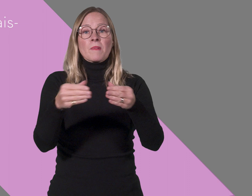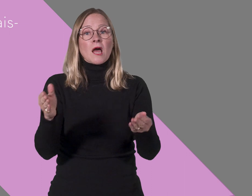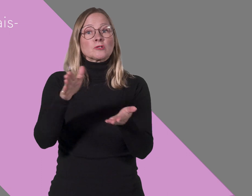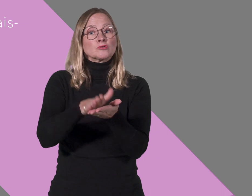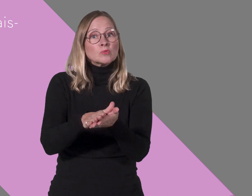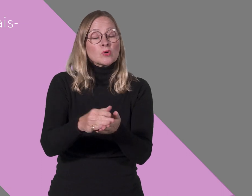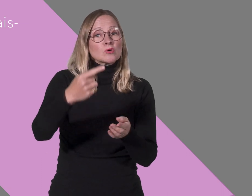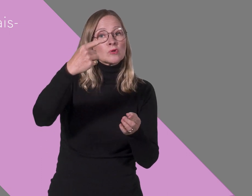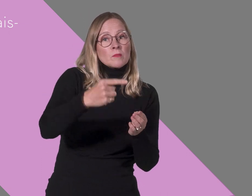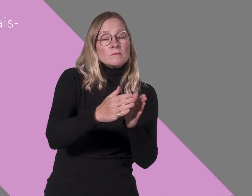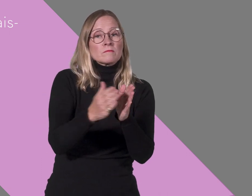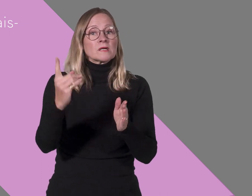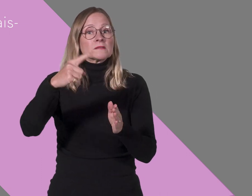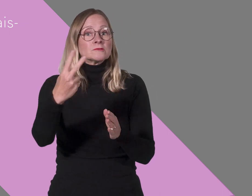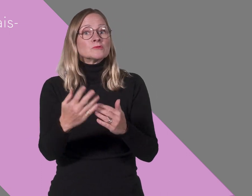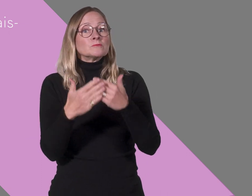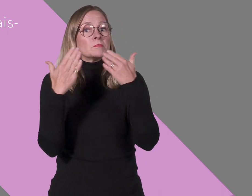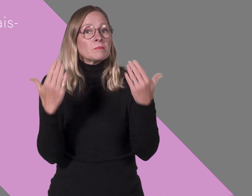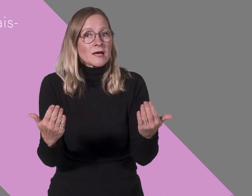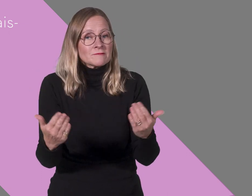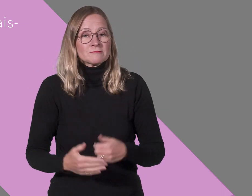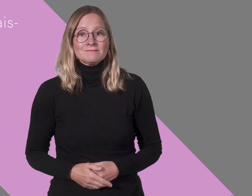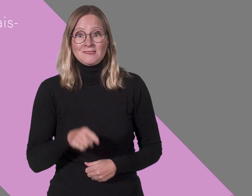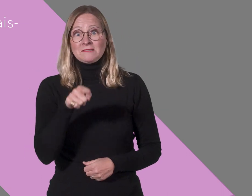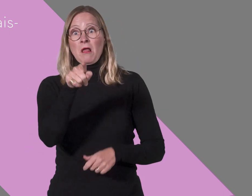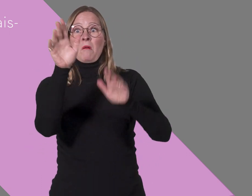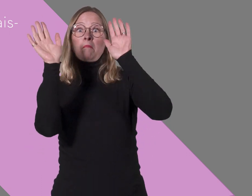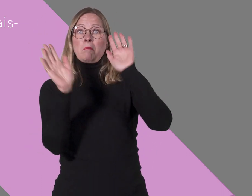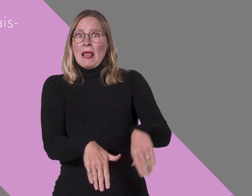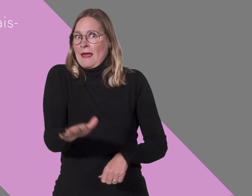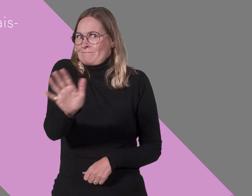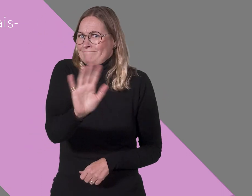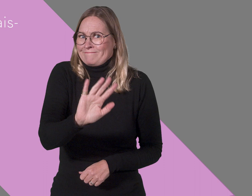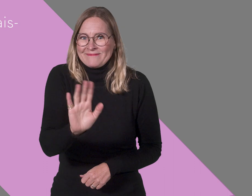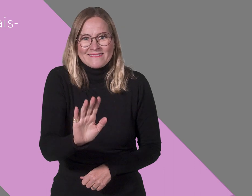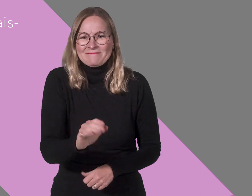Valkeassa talossa. Tätä et missään tapauksessa halua missata, -